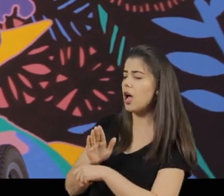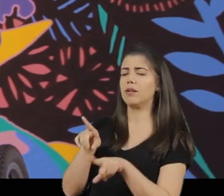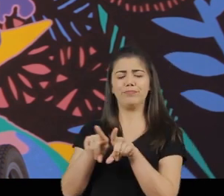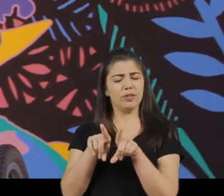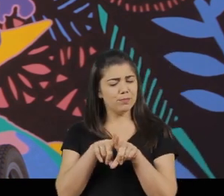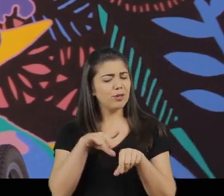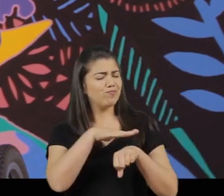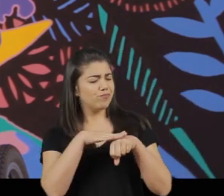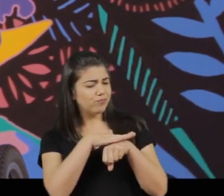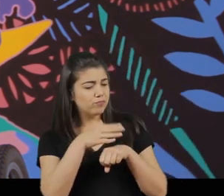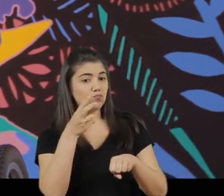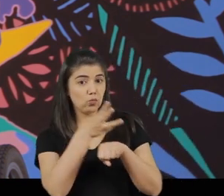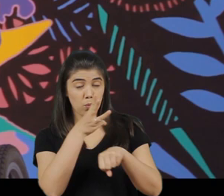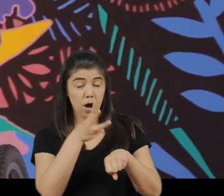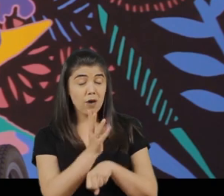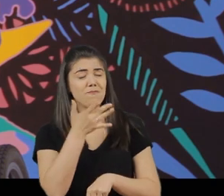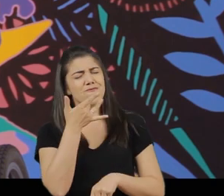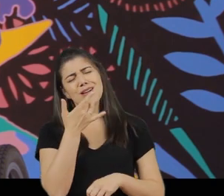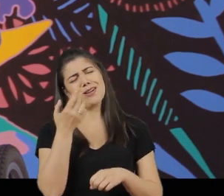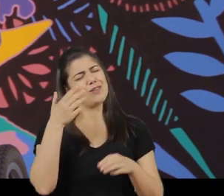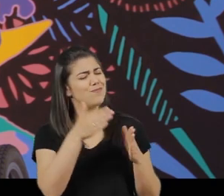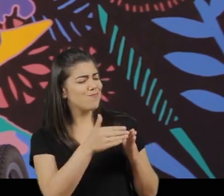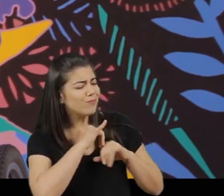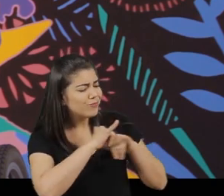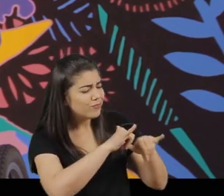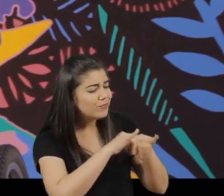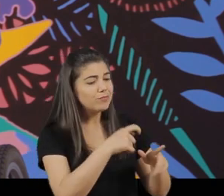pra ver se estava tudo ok, e eu também solicitando as coisas pra ele.